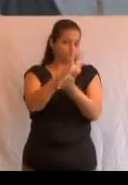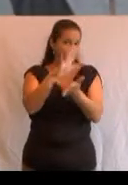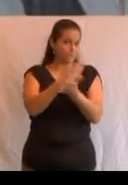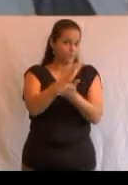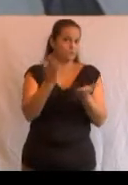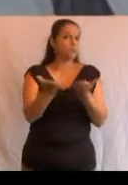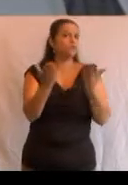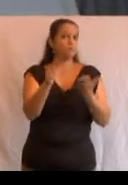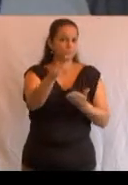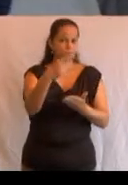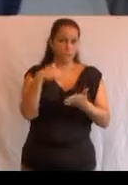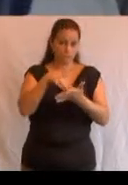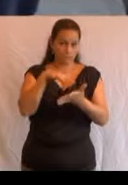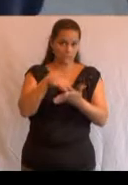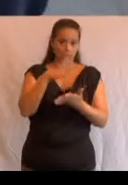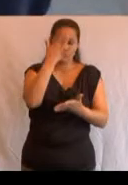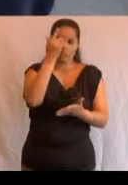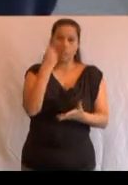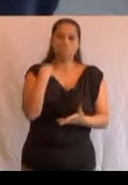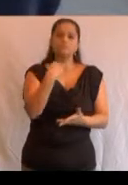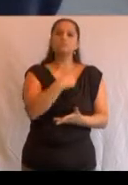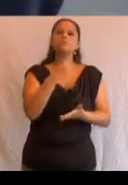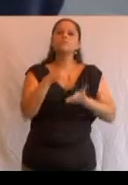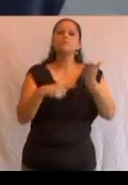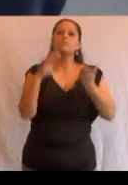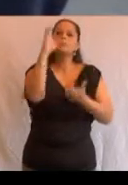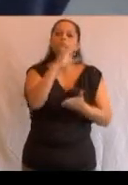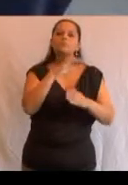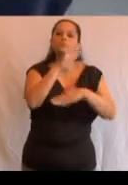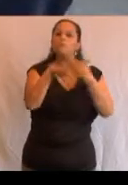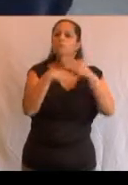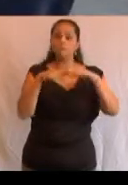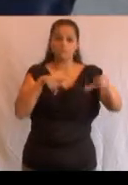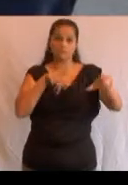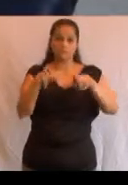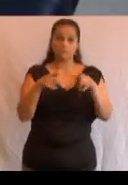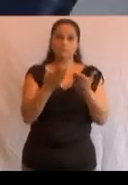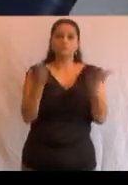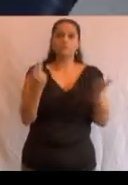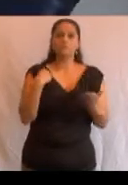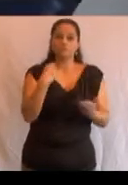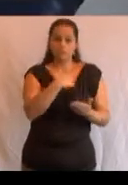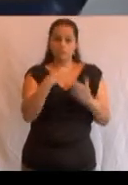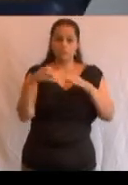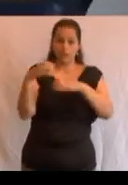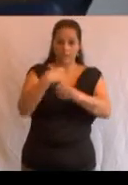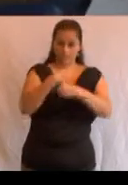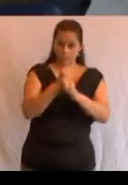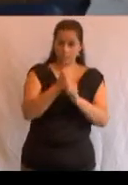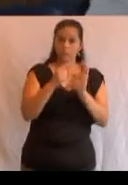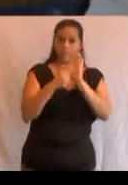que ustedes representan porque nosotros lo que estamos intentando es que en todos los espacios donde nosotros hacemos presencia pública